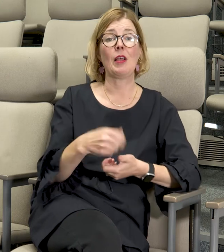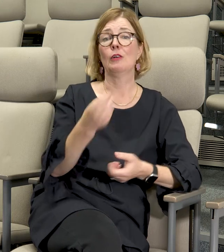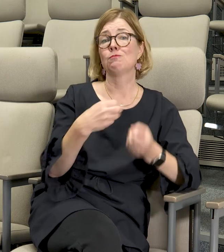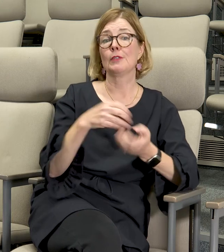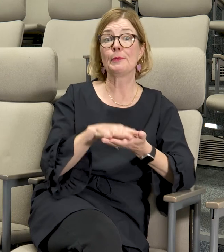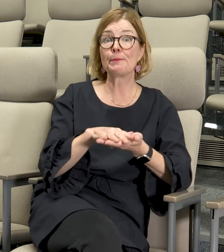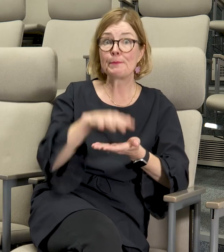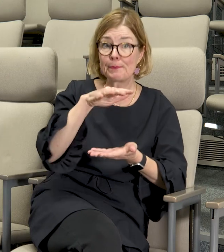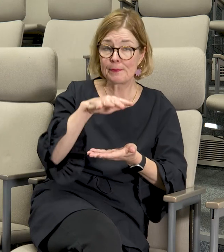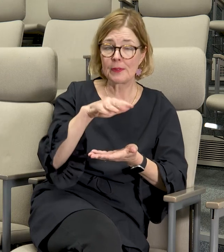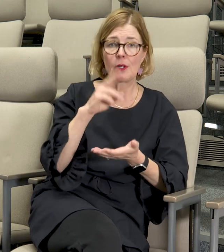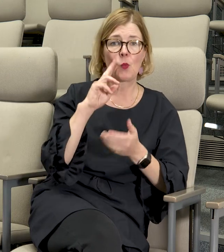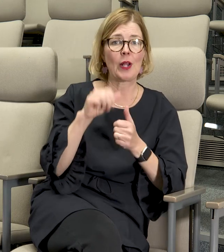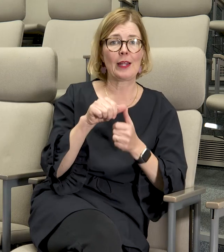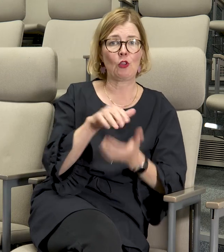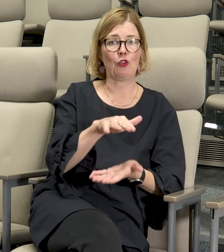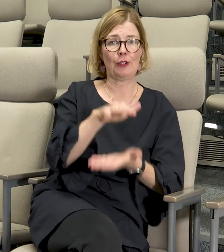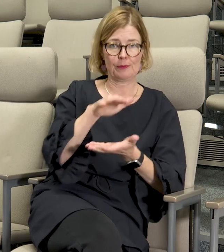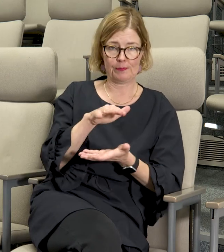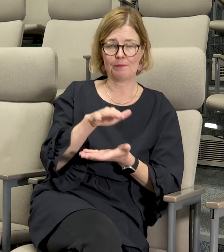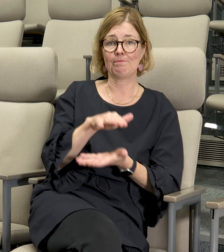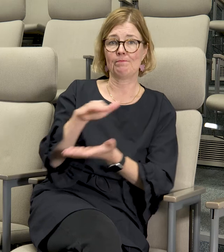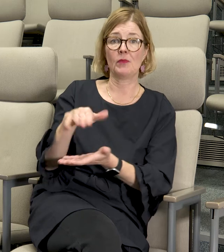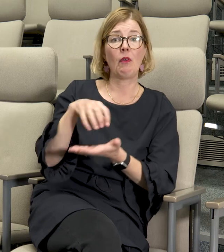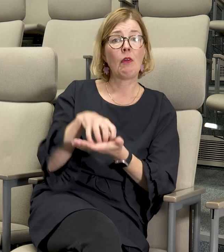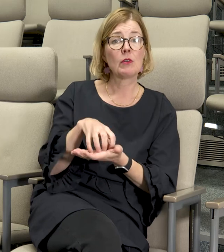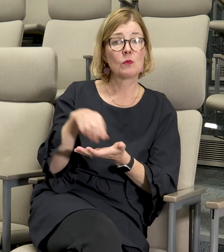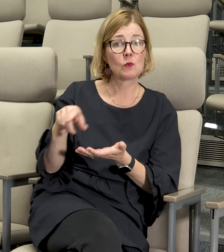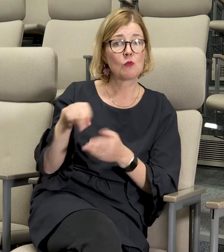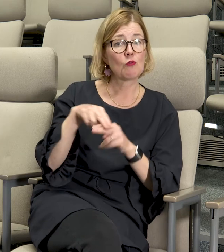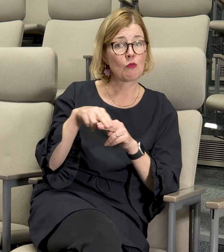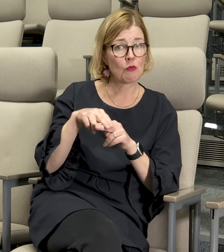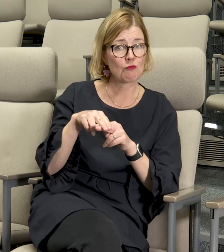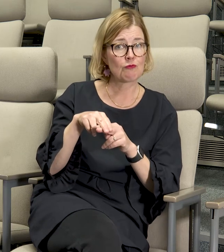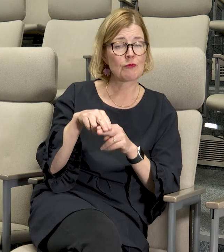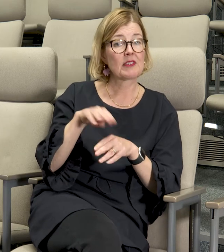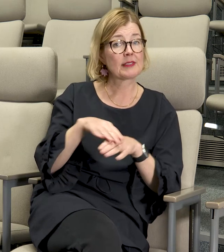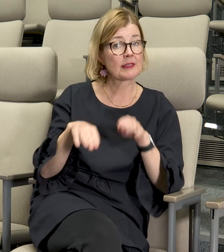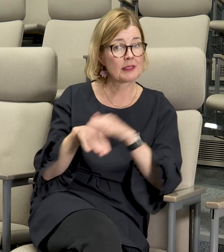Kuurojen Liiton hallitus käsittelee ehdotukset seuraavassa kokouksessaan -